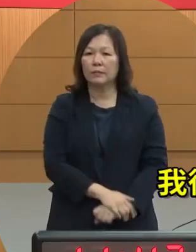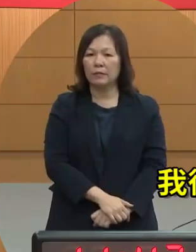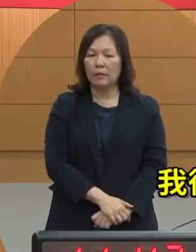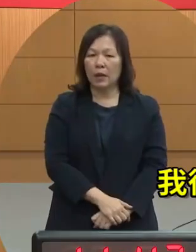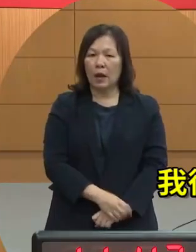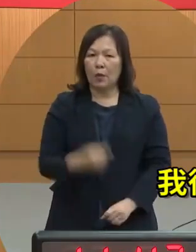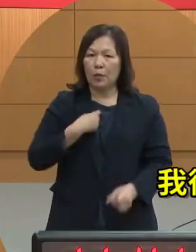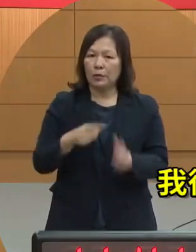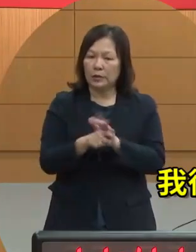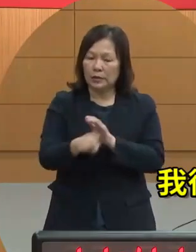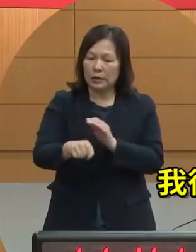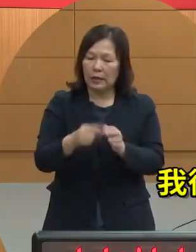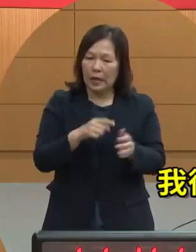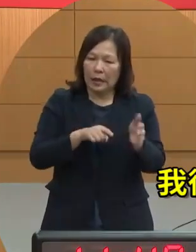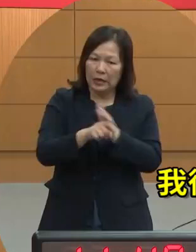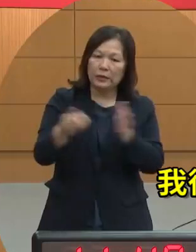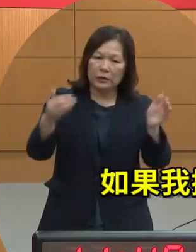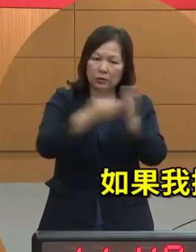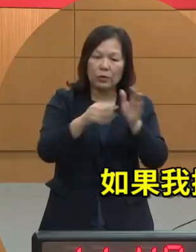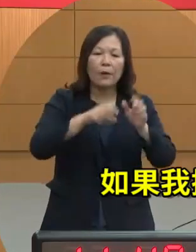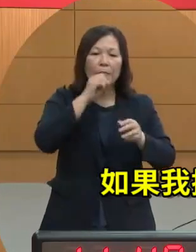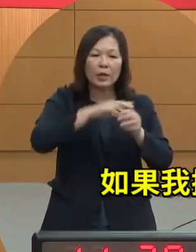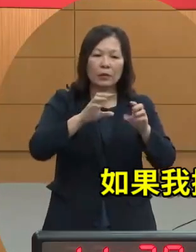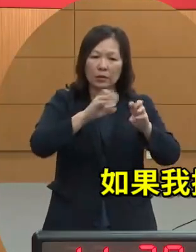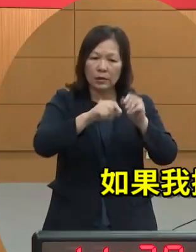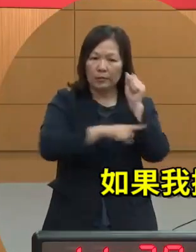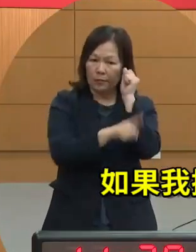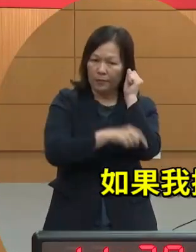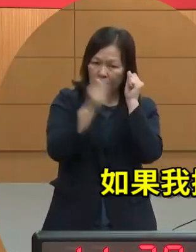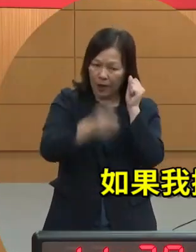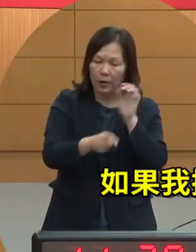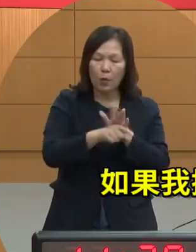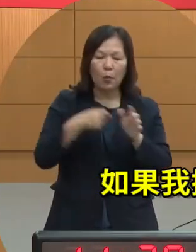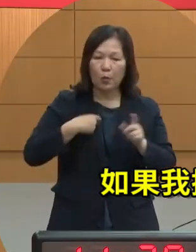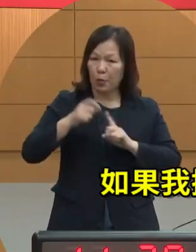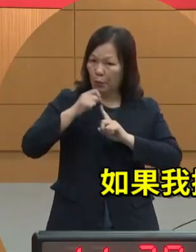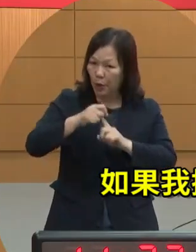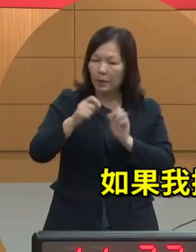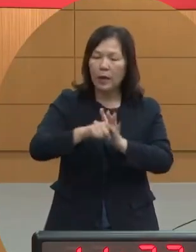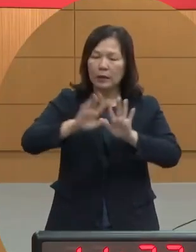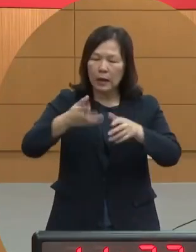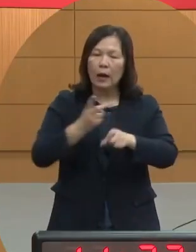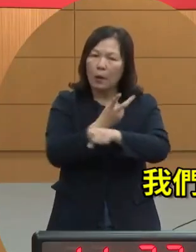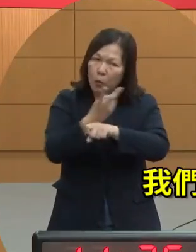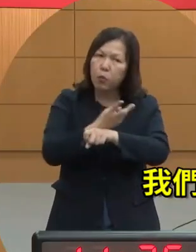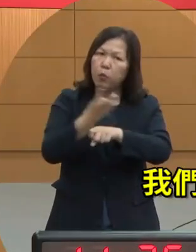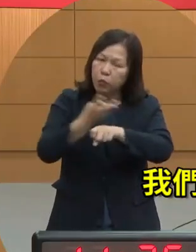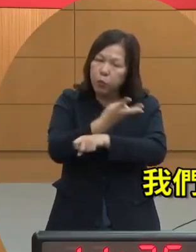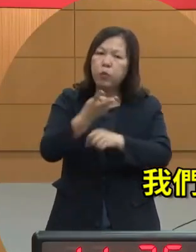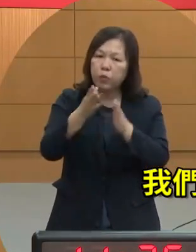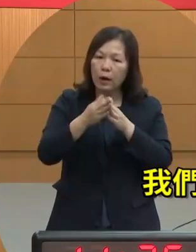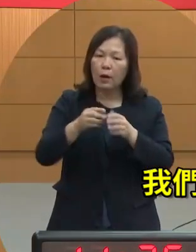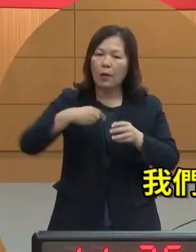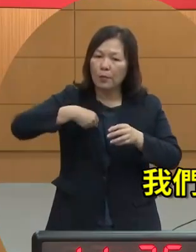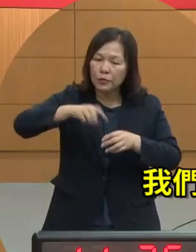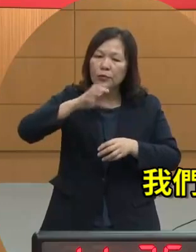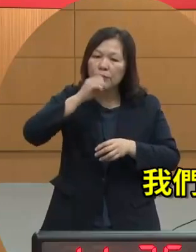我從恆春到屏東地方法院 如果我搭乘大眾運輸要兩三個小時 我們到屏東一天只有幾班車